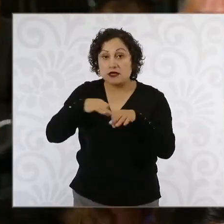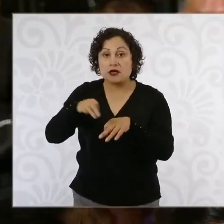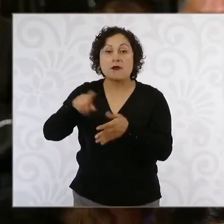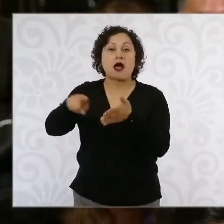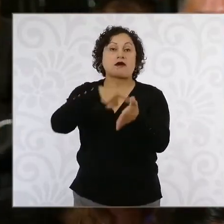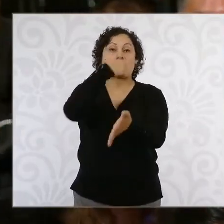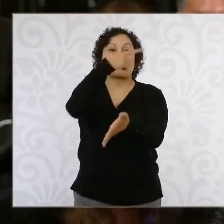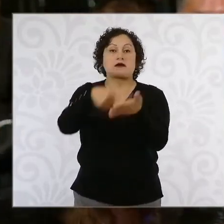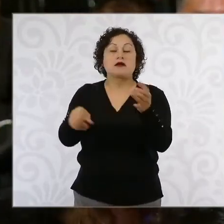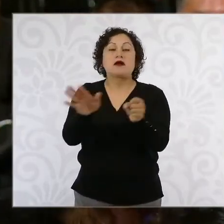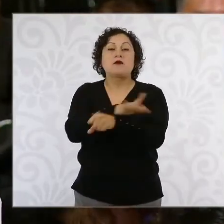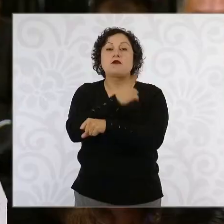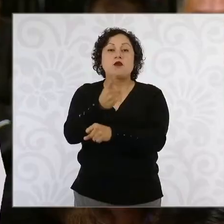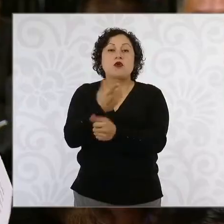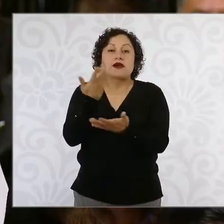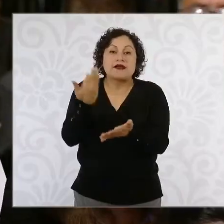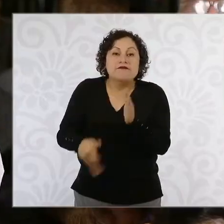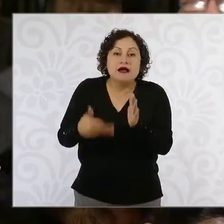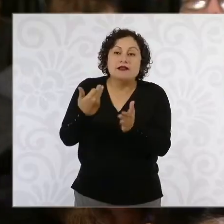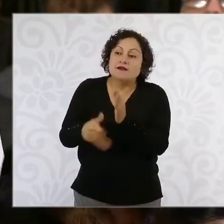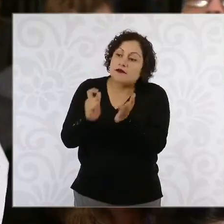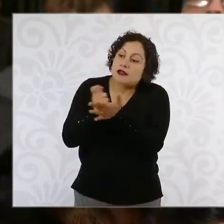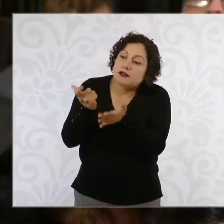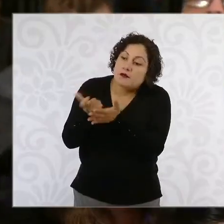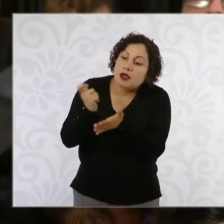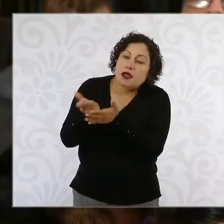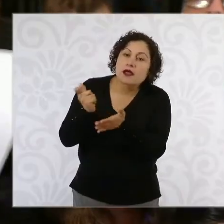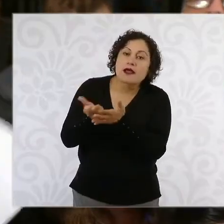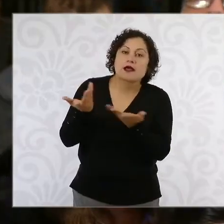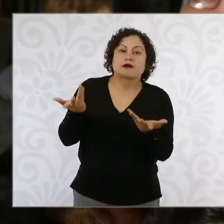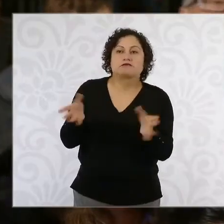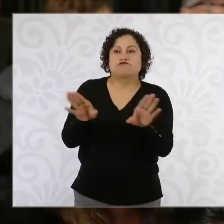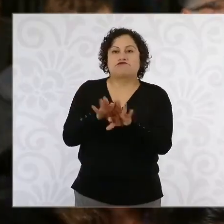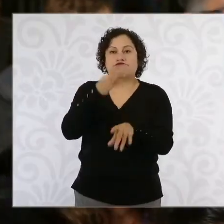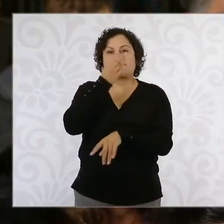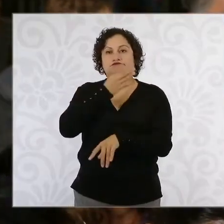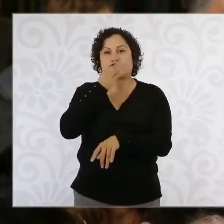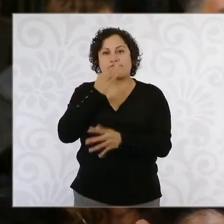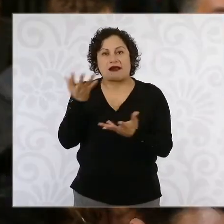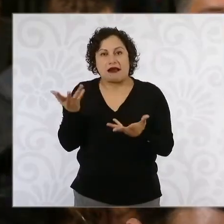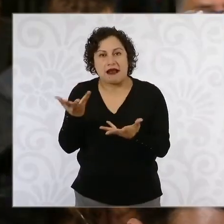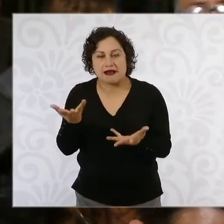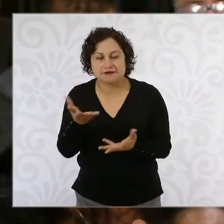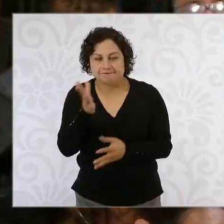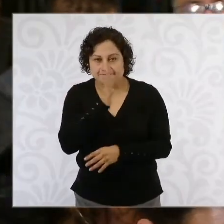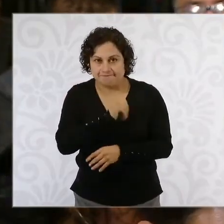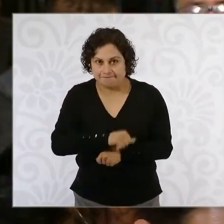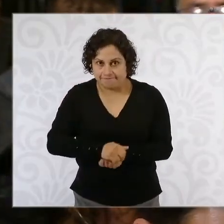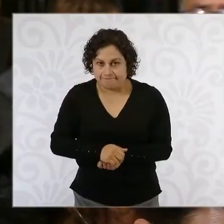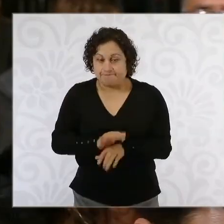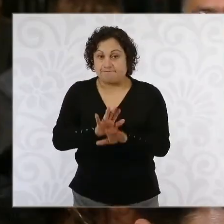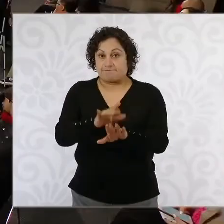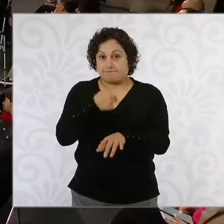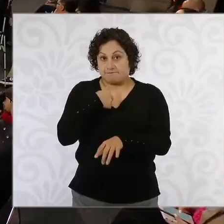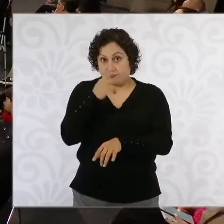la nómina y mucho menos para hacerle fiesta a sus trabajadores La pregunta es presidenta eh